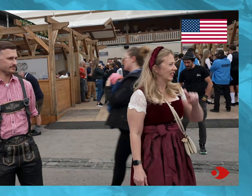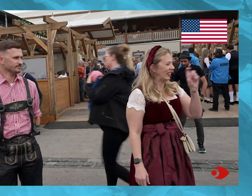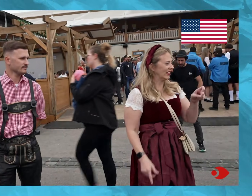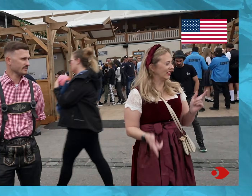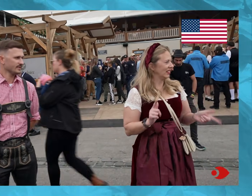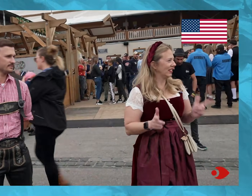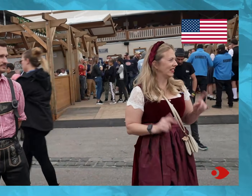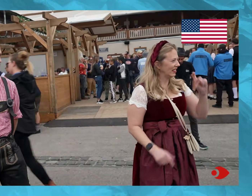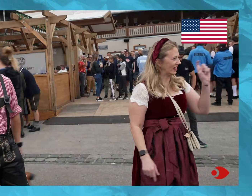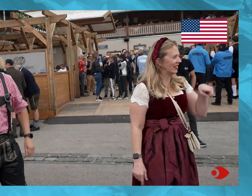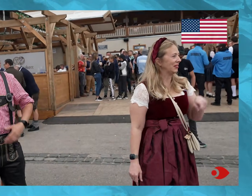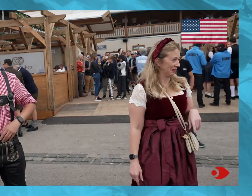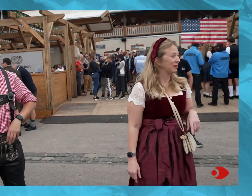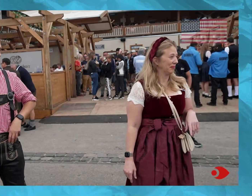Texas, Cowboys, you know.